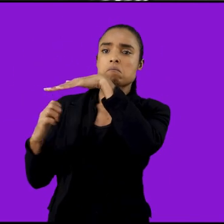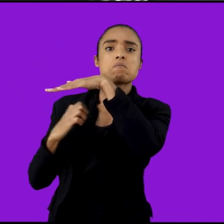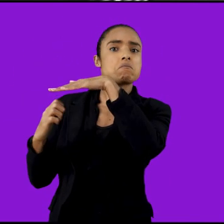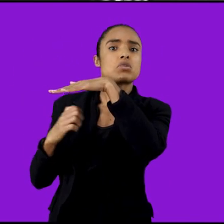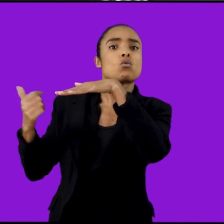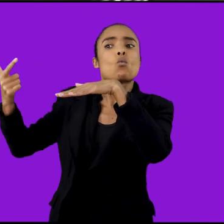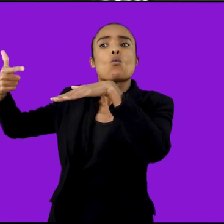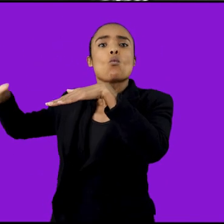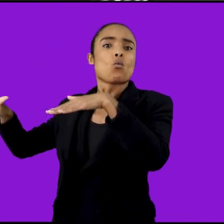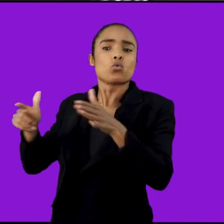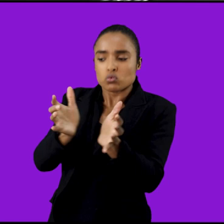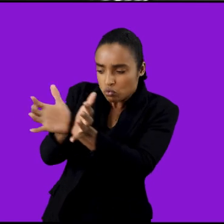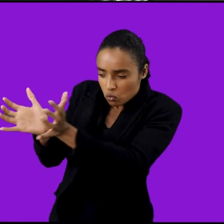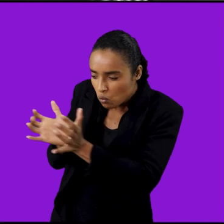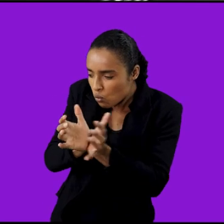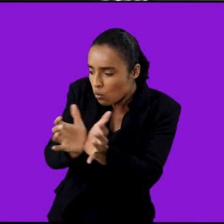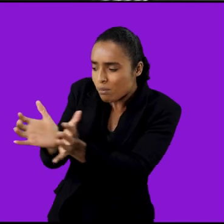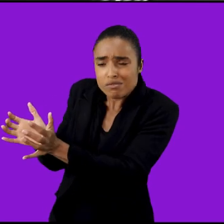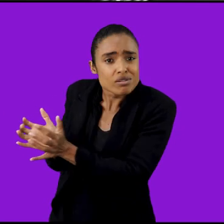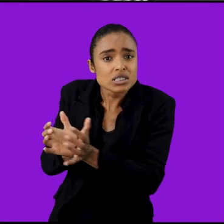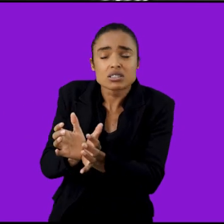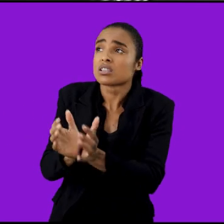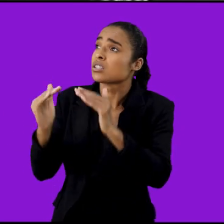Sabe? E, é, fica comprometida, fragilizada… super